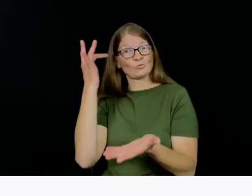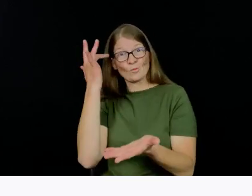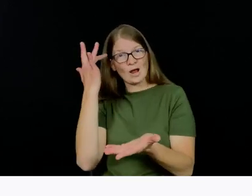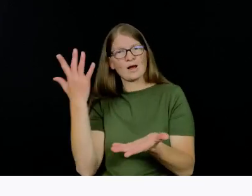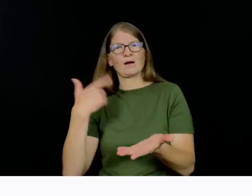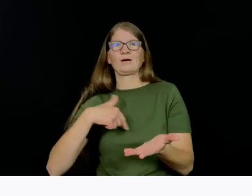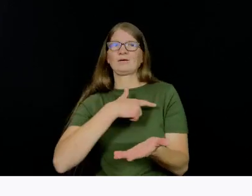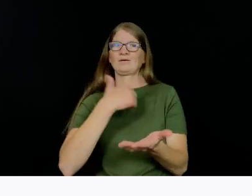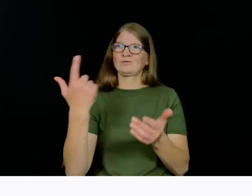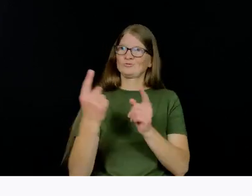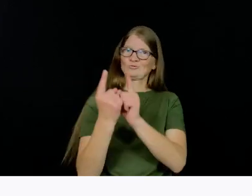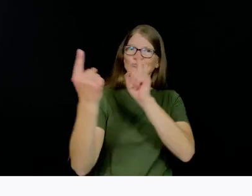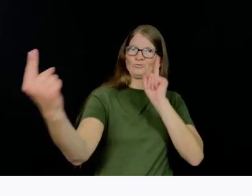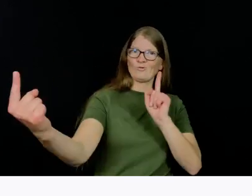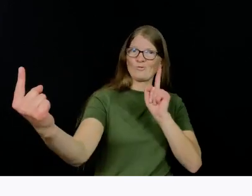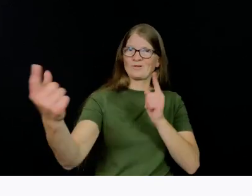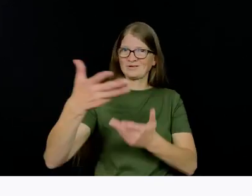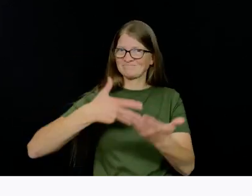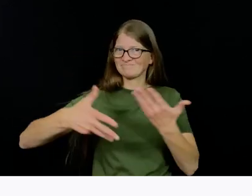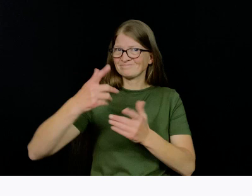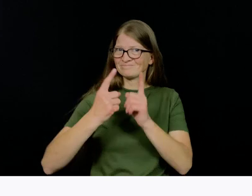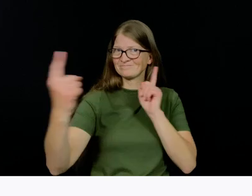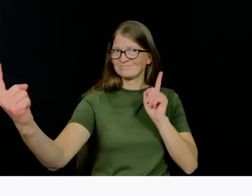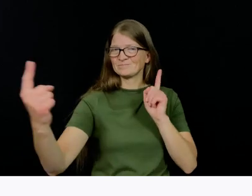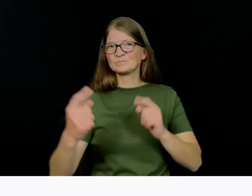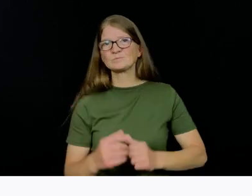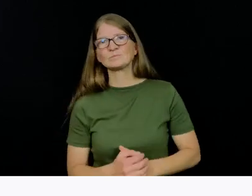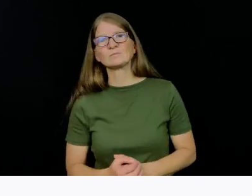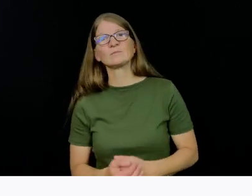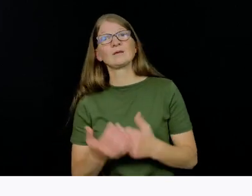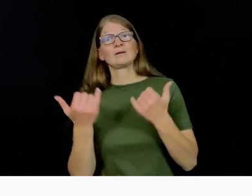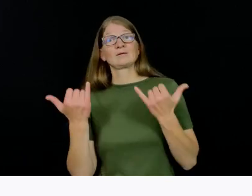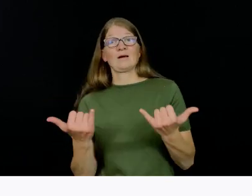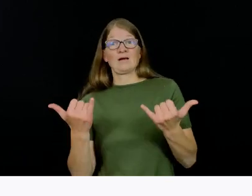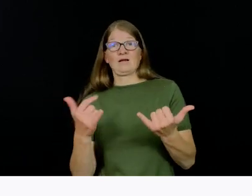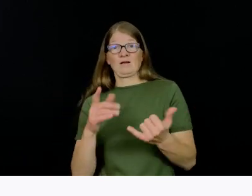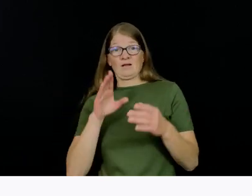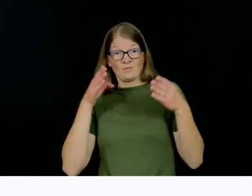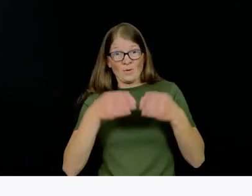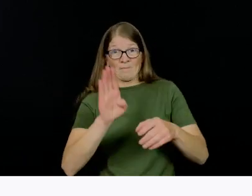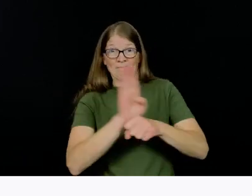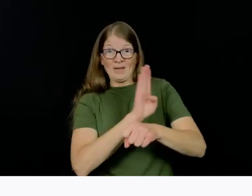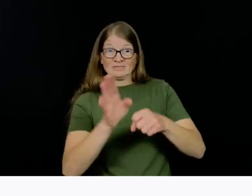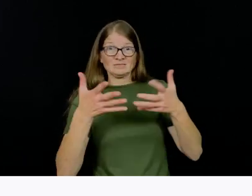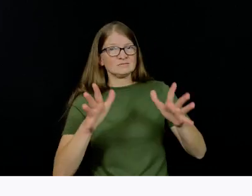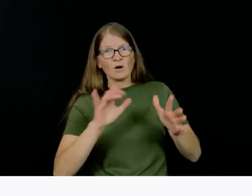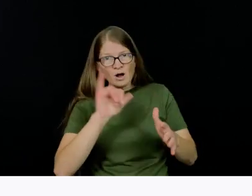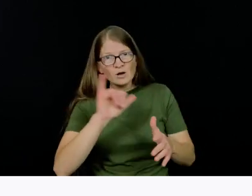خلال الأشهر القليلة الماضية وسّعنا هذه الخاصية لتشمل فئات خارجية جديدة مثل المنتزهات والشواطئ